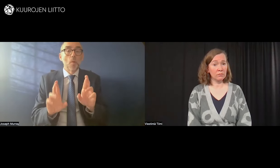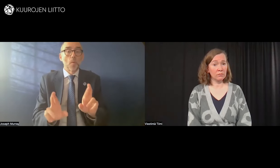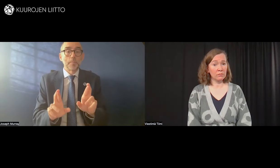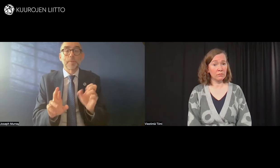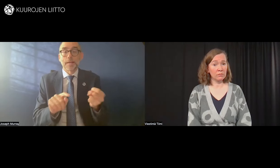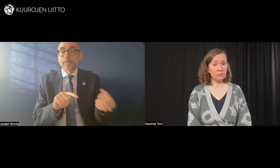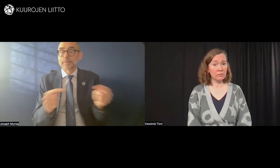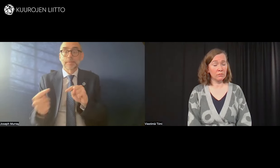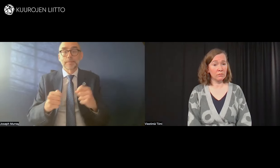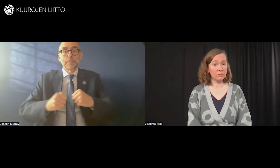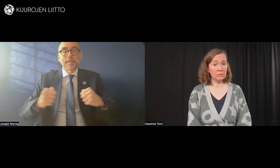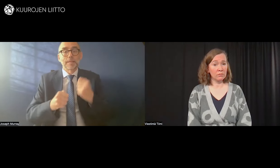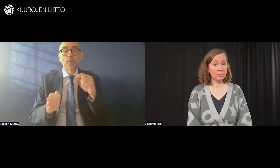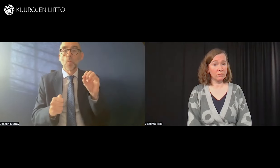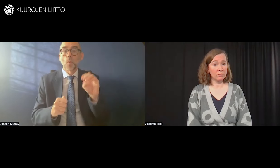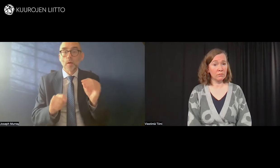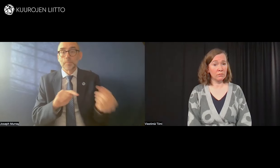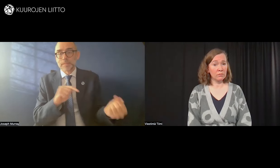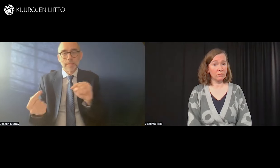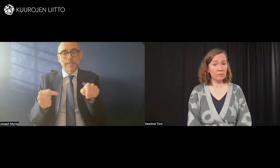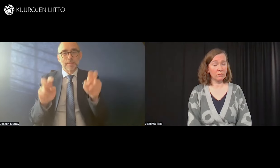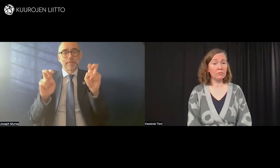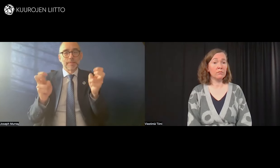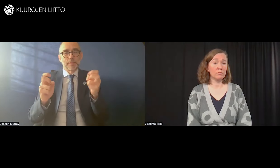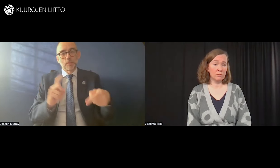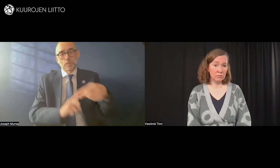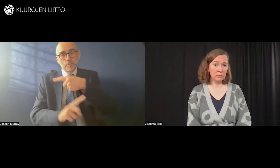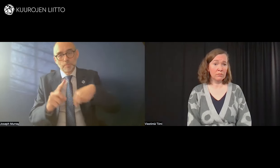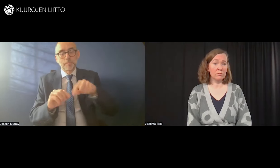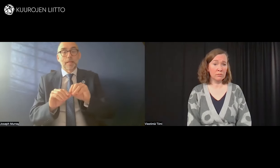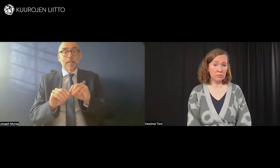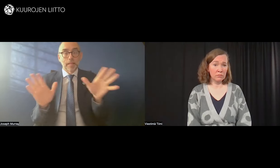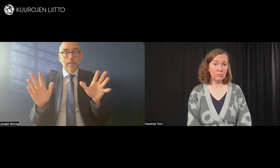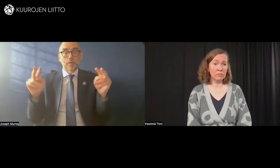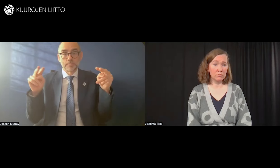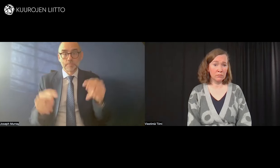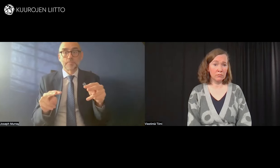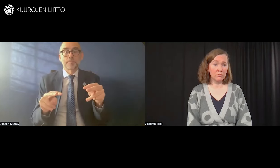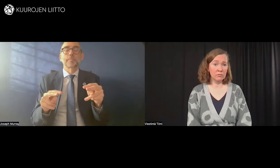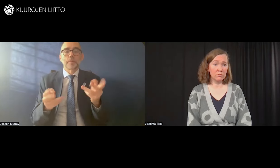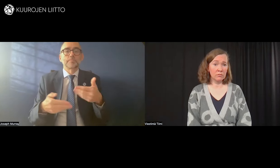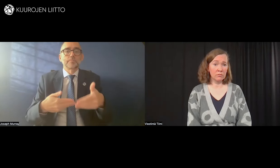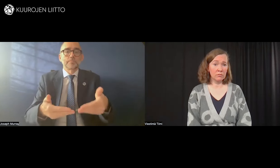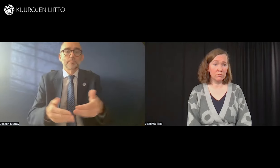Toivon mukaan jäsenmailla on tilaa keskustella ja - ja kaikilla on selvä näkökulma siihen, jotta voimme mennä eteenpäin.